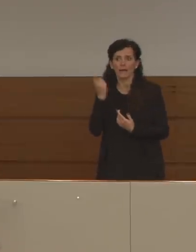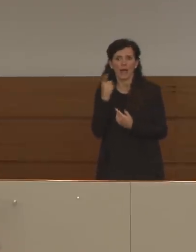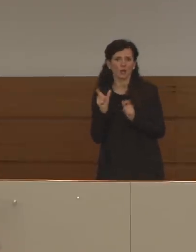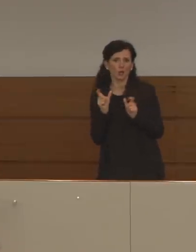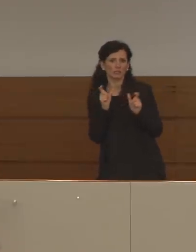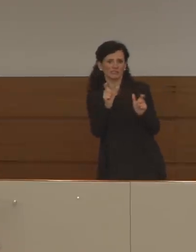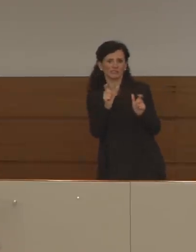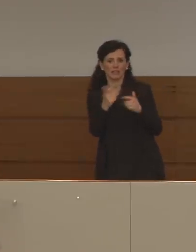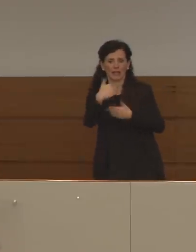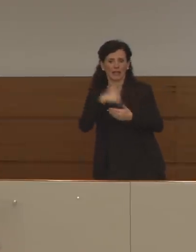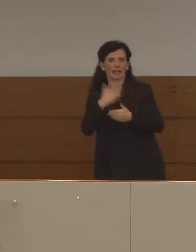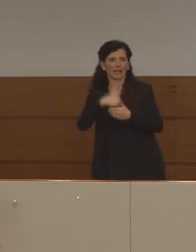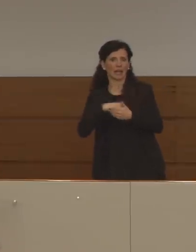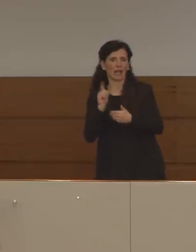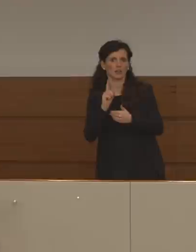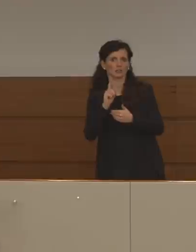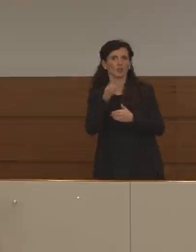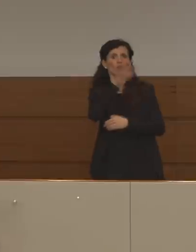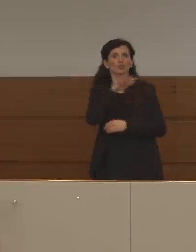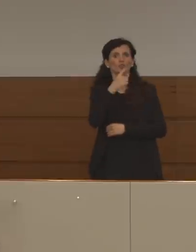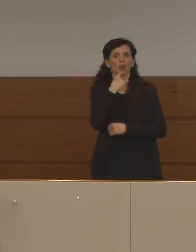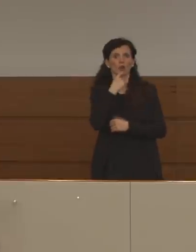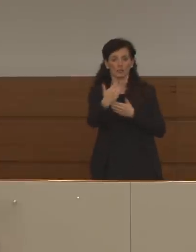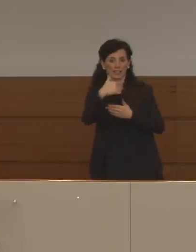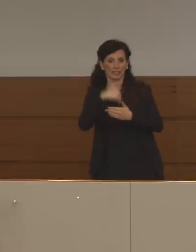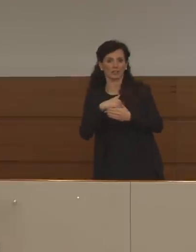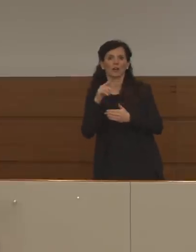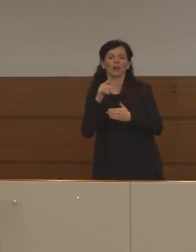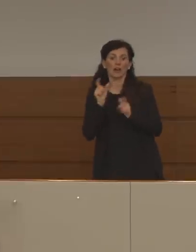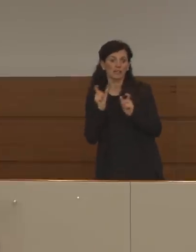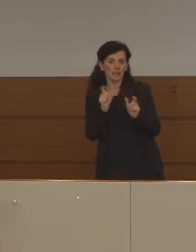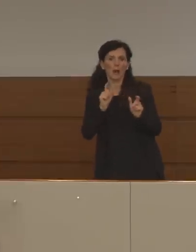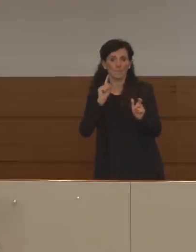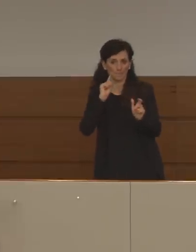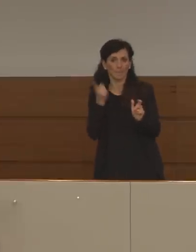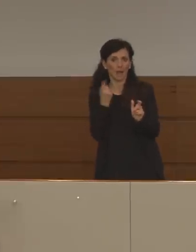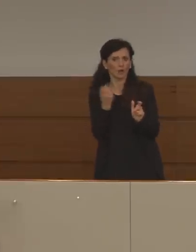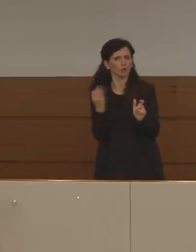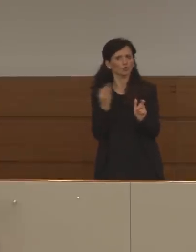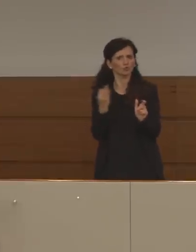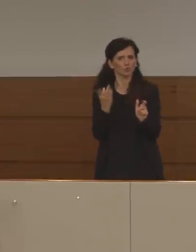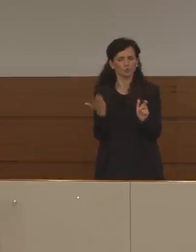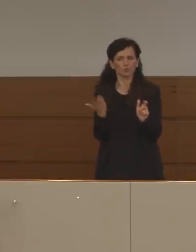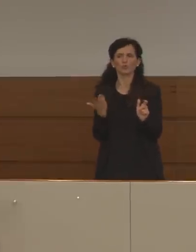è corretto ma soprattutto ripeto dobbiamo convincere le